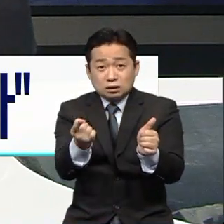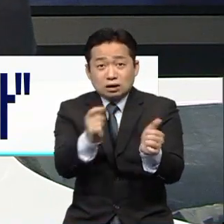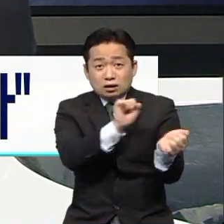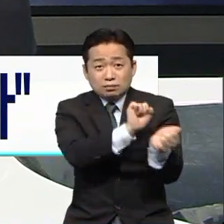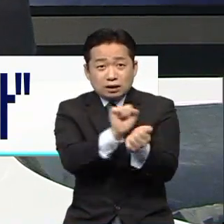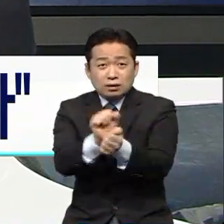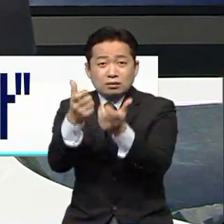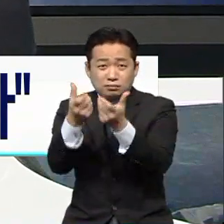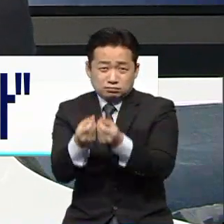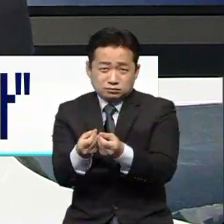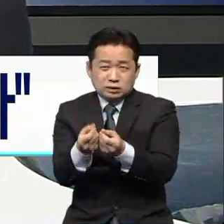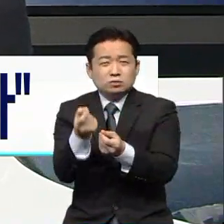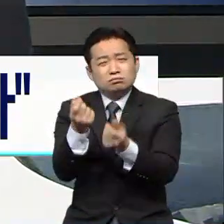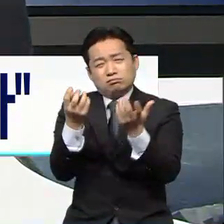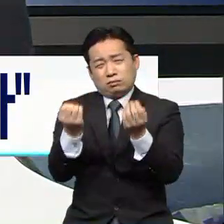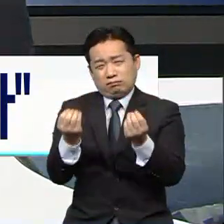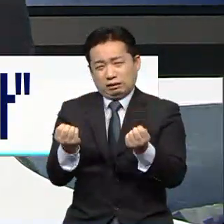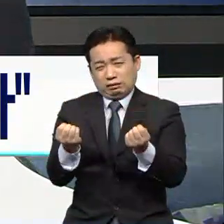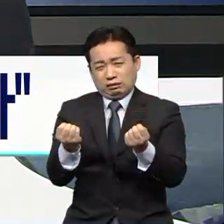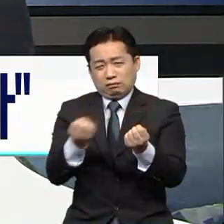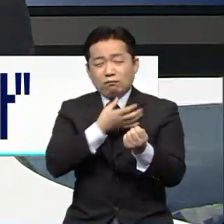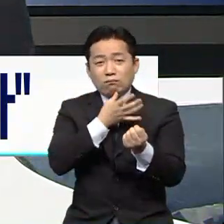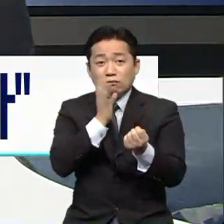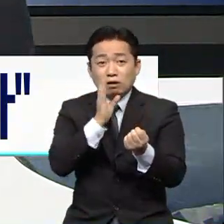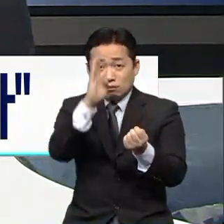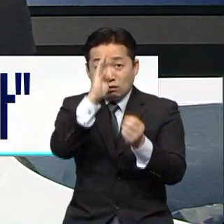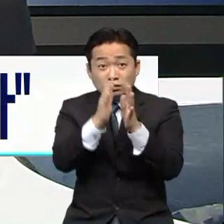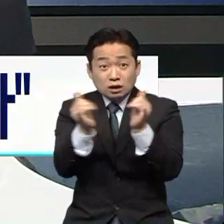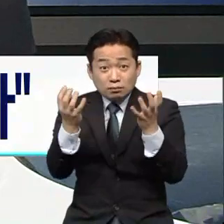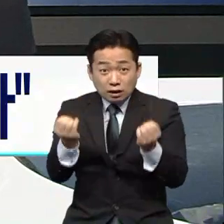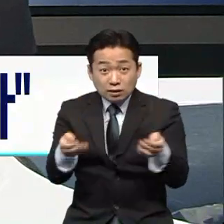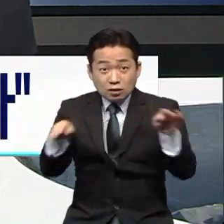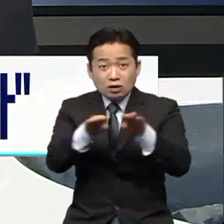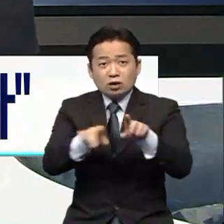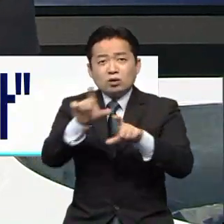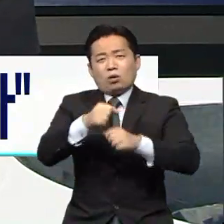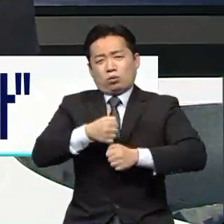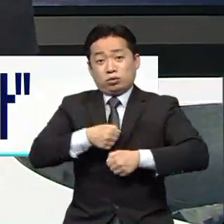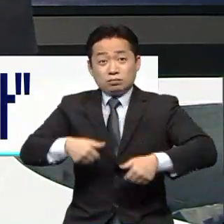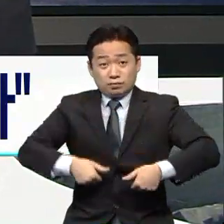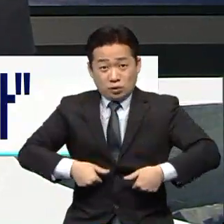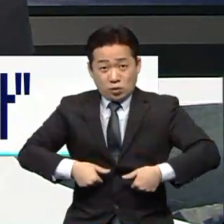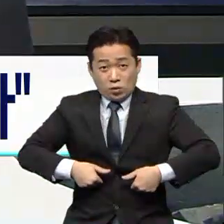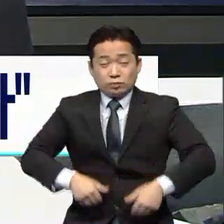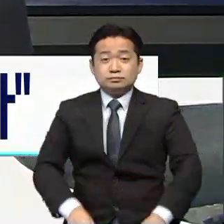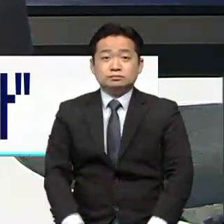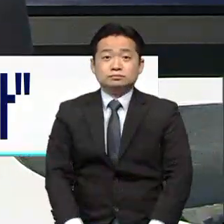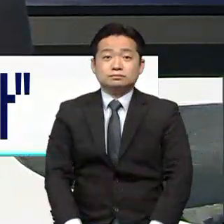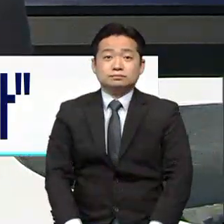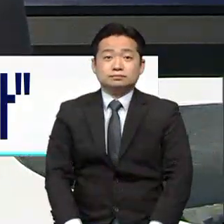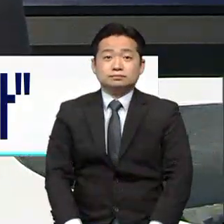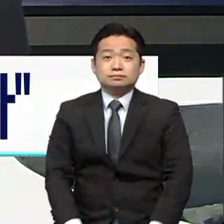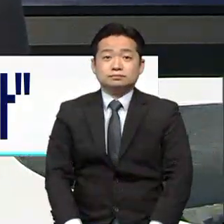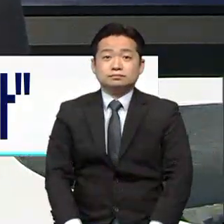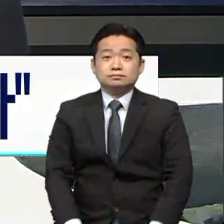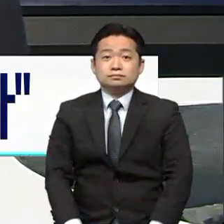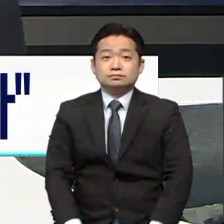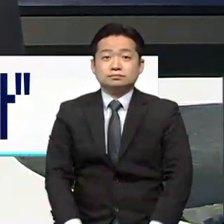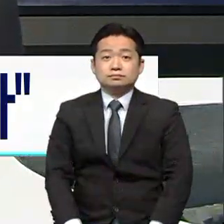경우가 적지 않았는데 고령층이 많은 시설은 특히 더 주의해야 합니다. 정준호 기자가 보도합니다.